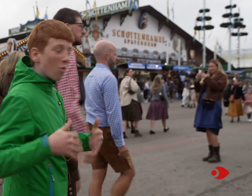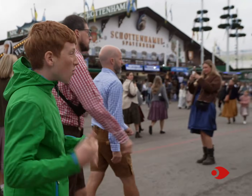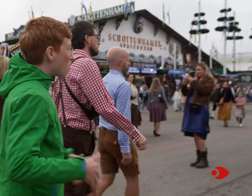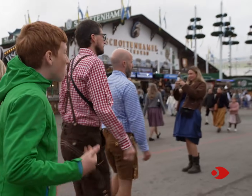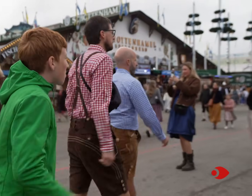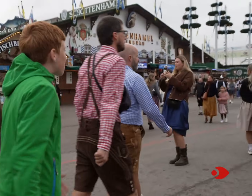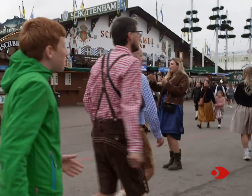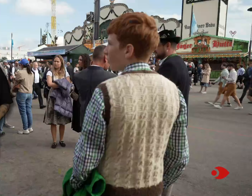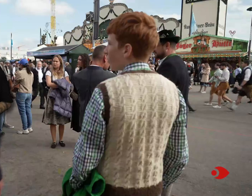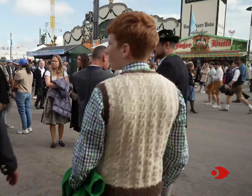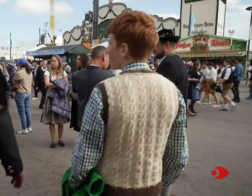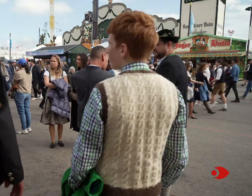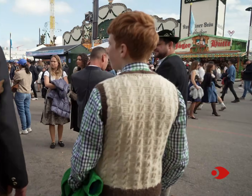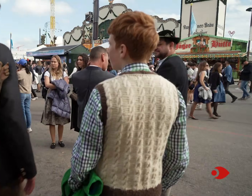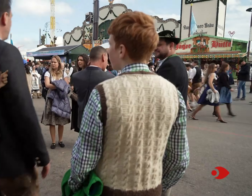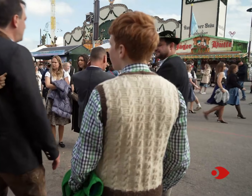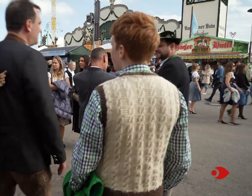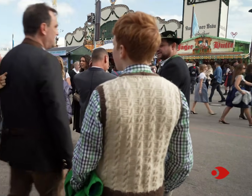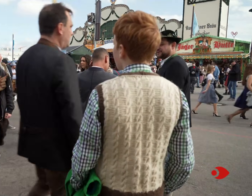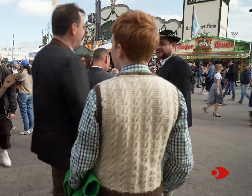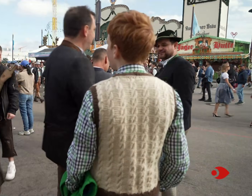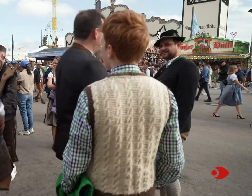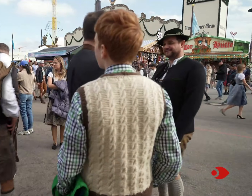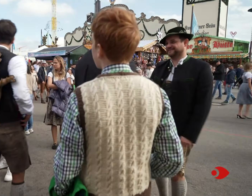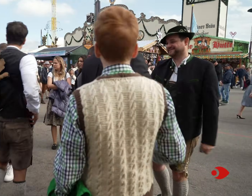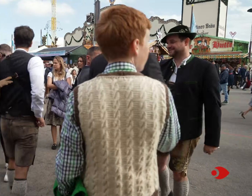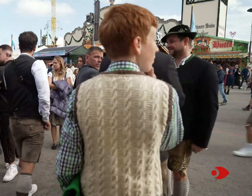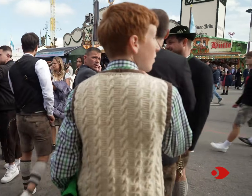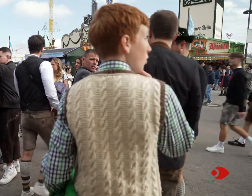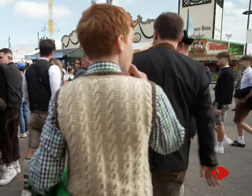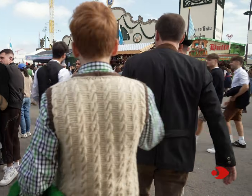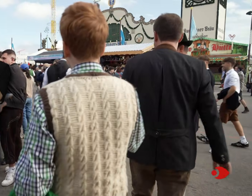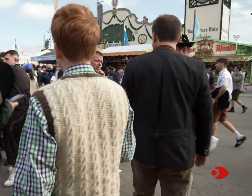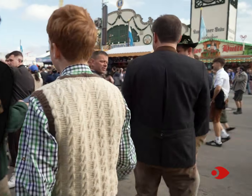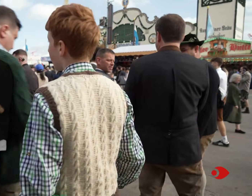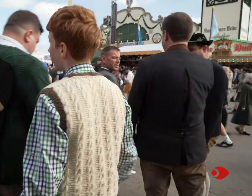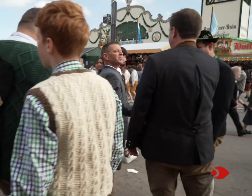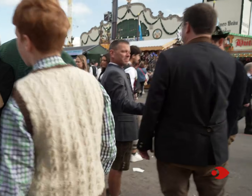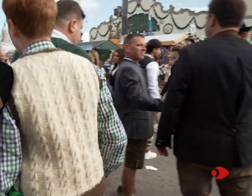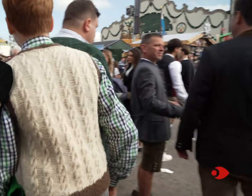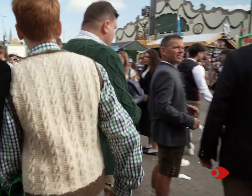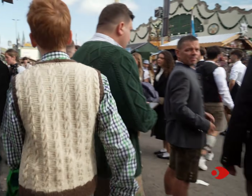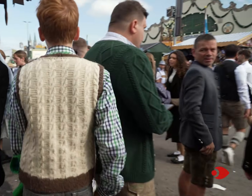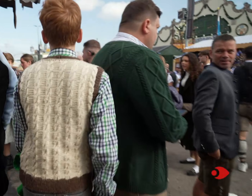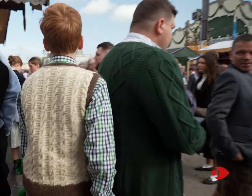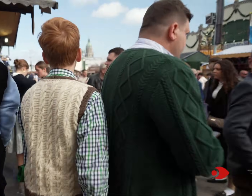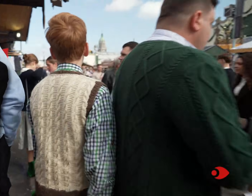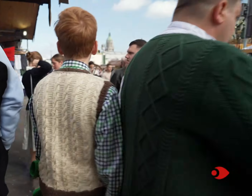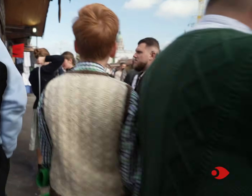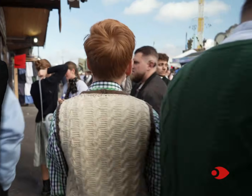Wow. Benni will aber nicht nur irgendwelche Gehörlose finden, sondern Gebärdensprachler aus aller Welt.